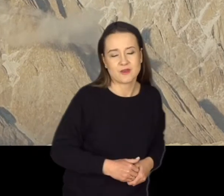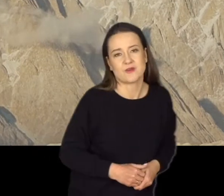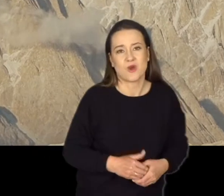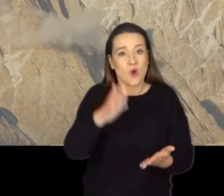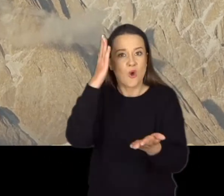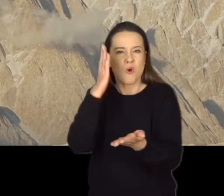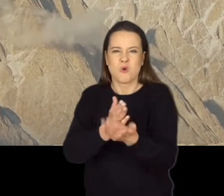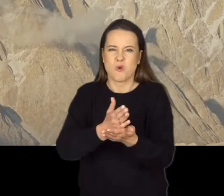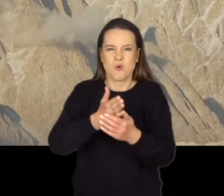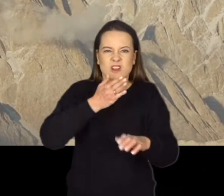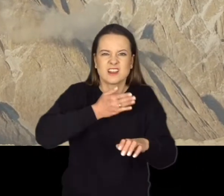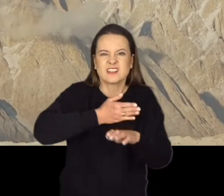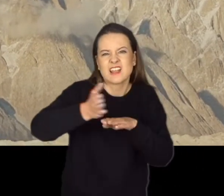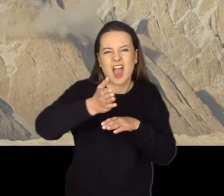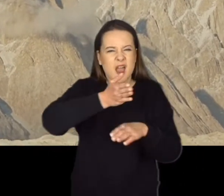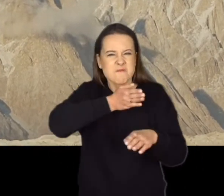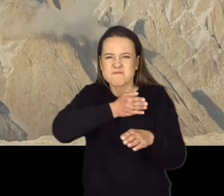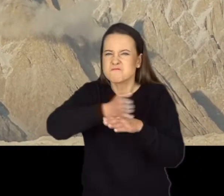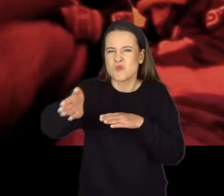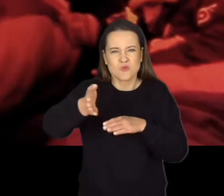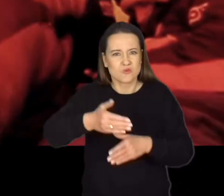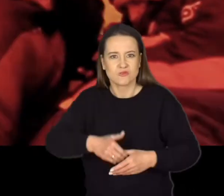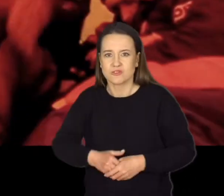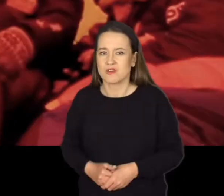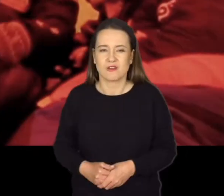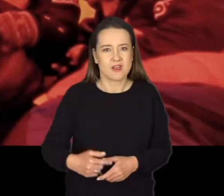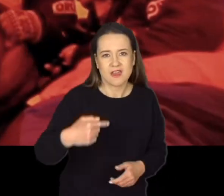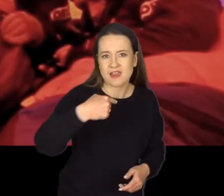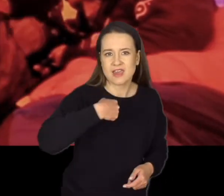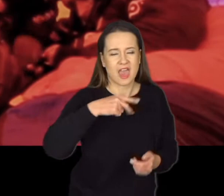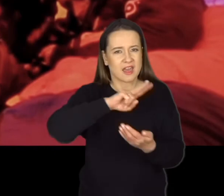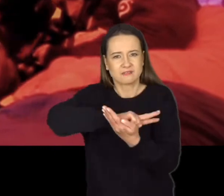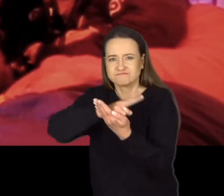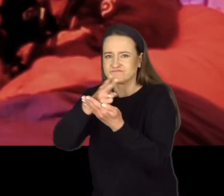Już za późno, ja nie mogę spać